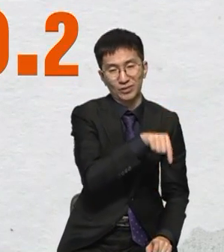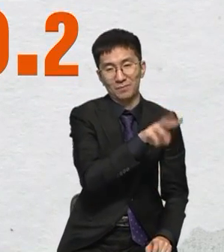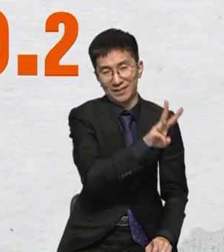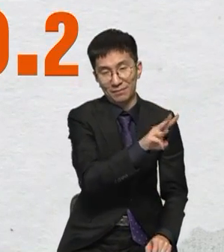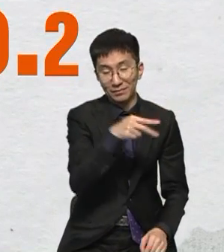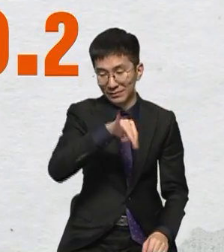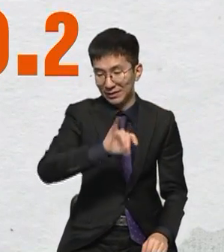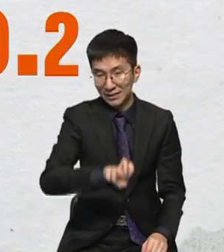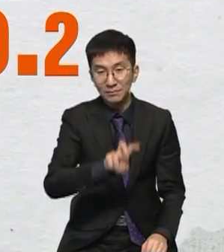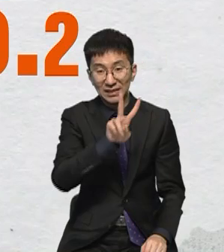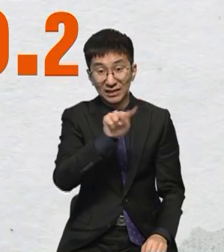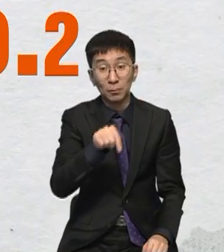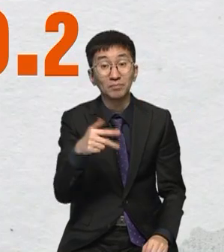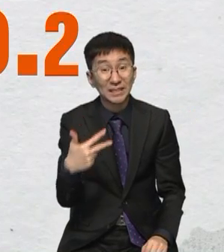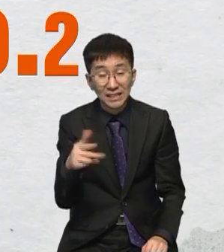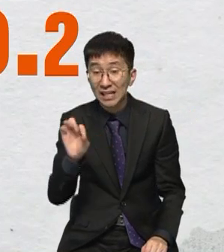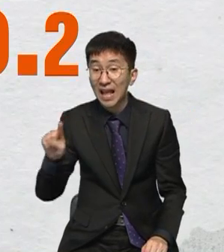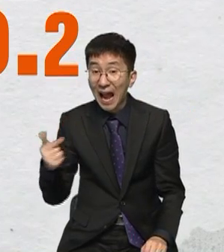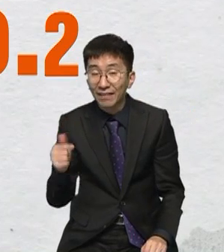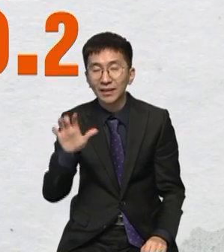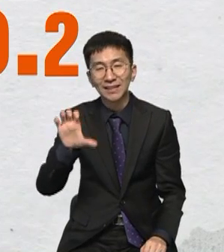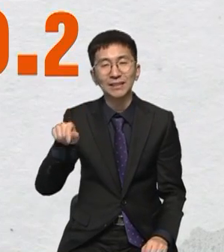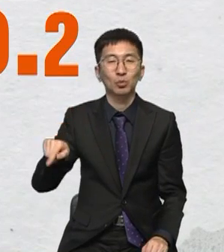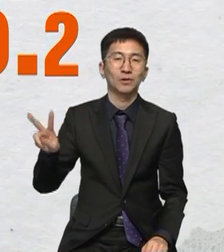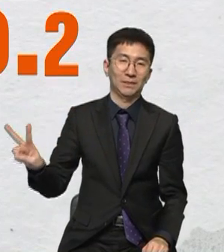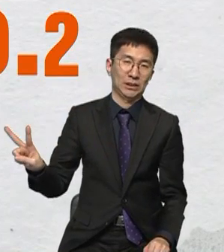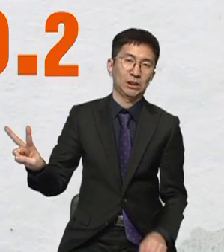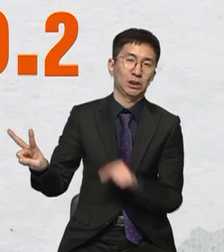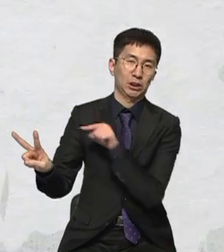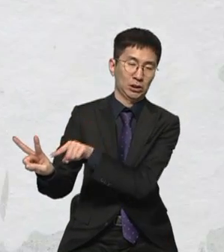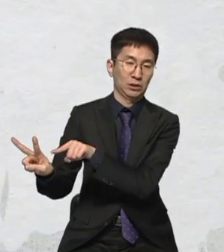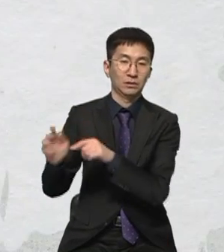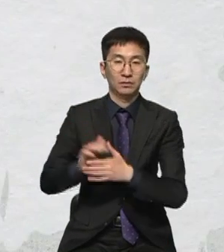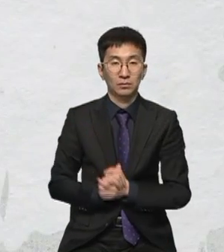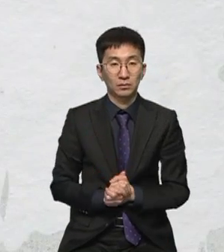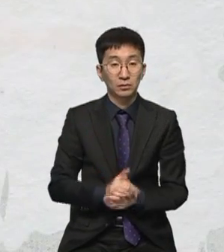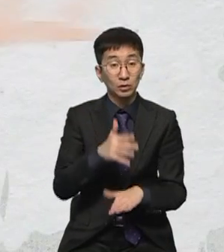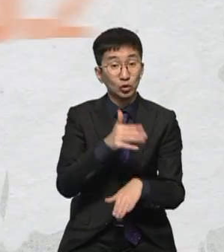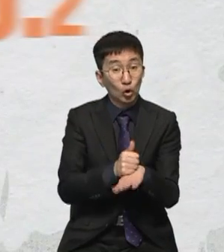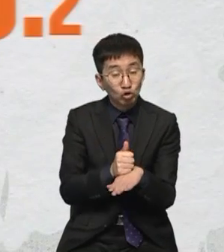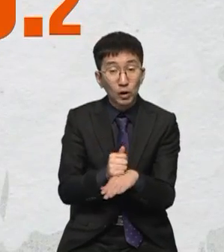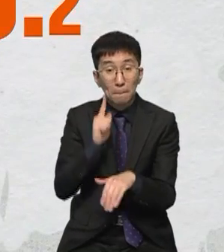2.7, 안철수 45.2%로 윤 후보와 안 후보가